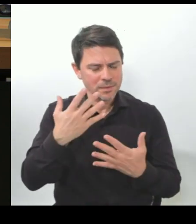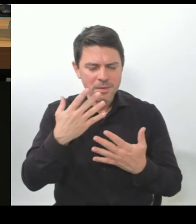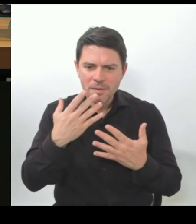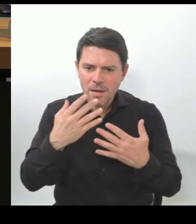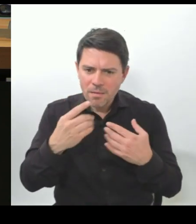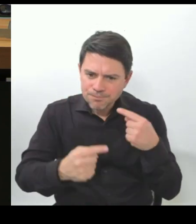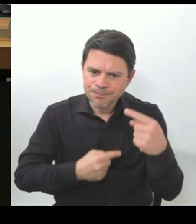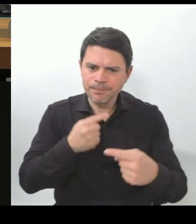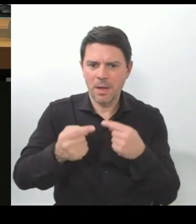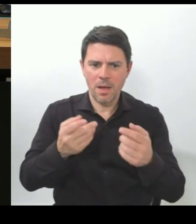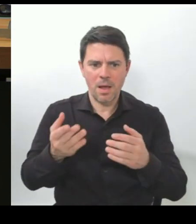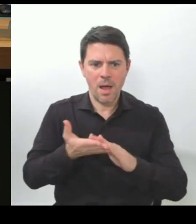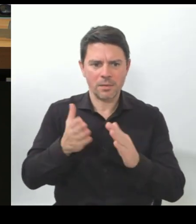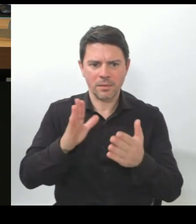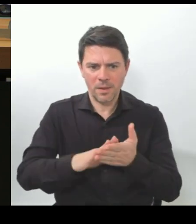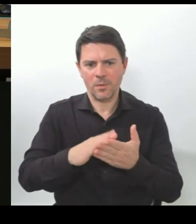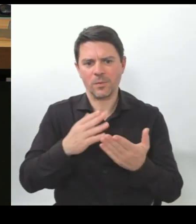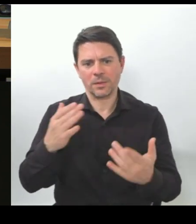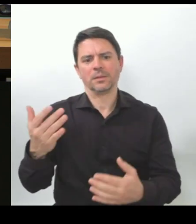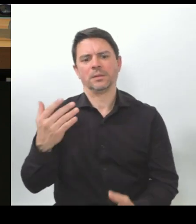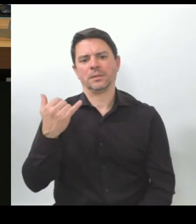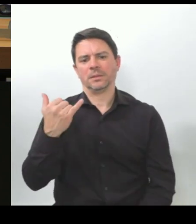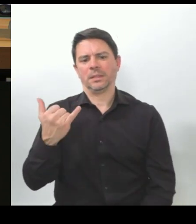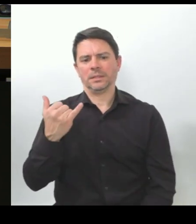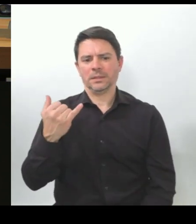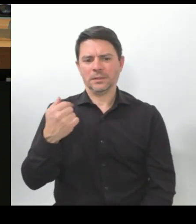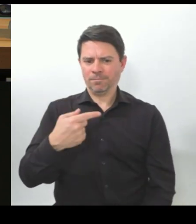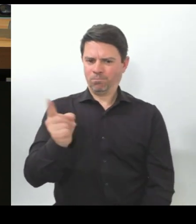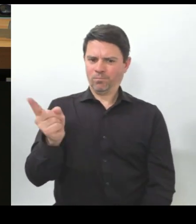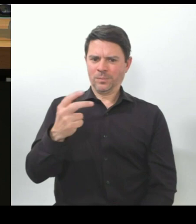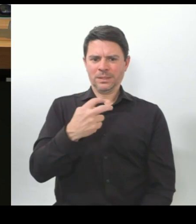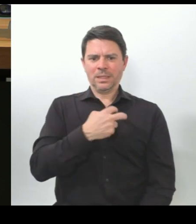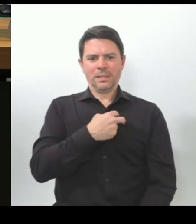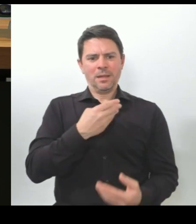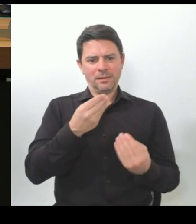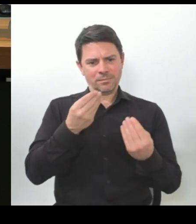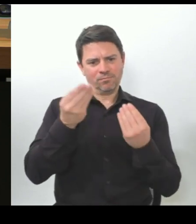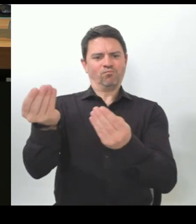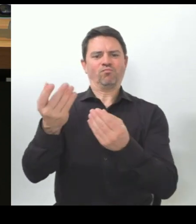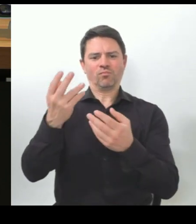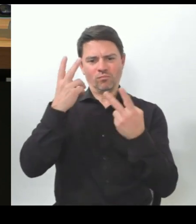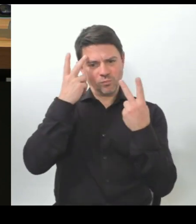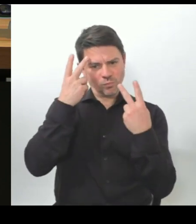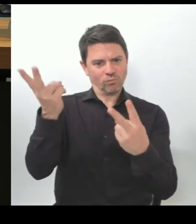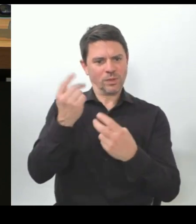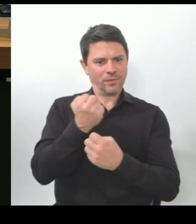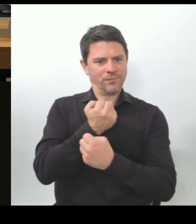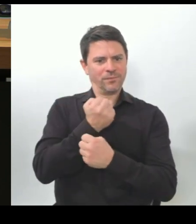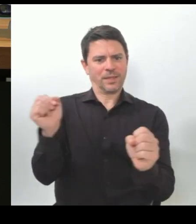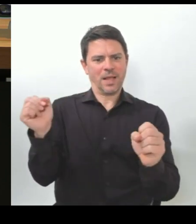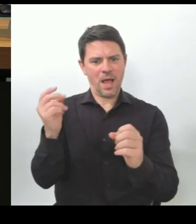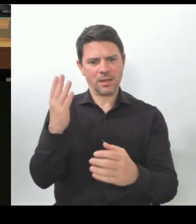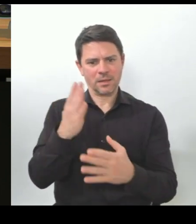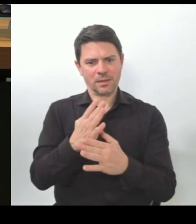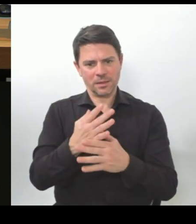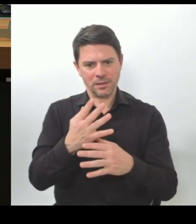Aber zumindest die Grundrichtung ist eine Verbesserung. Ob allerdings die vorgegebene Zeitschiene von einem Jahr